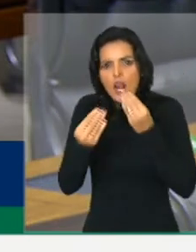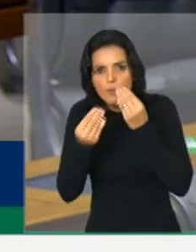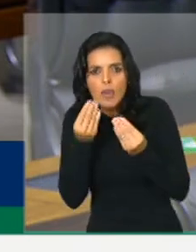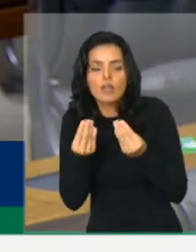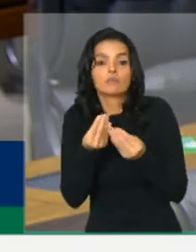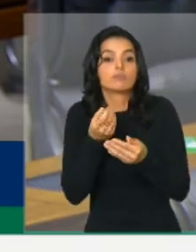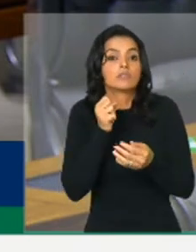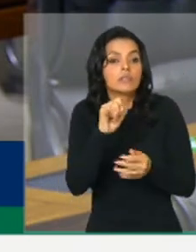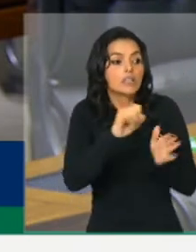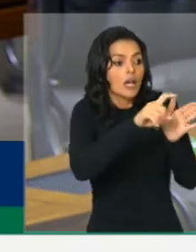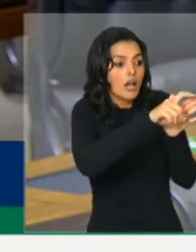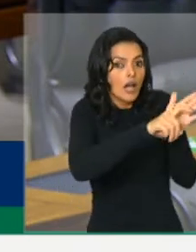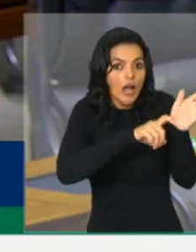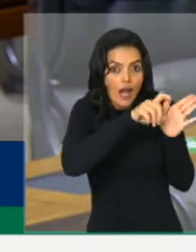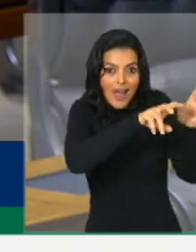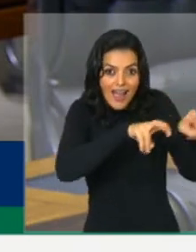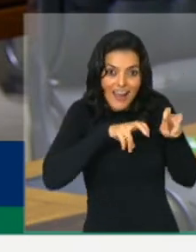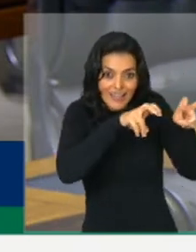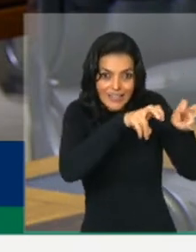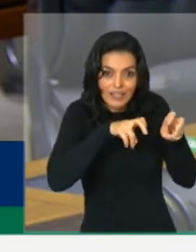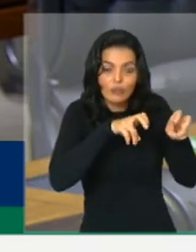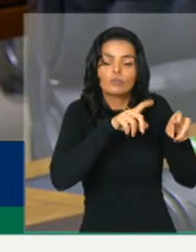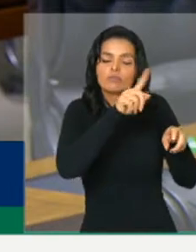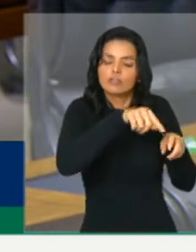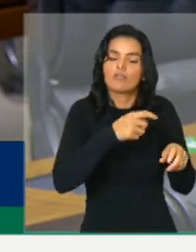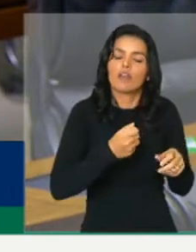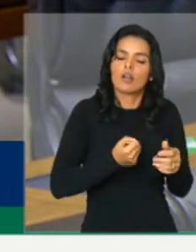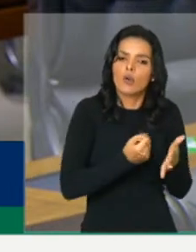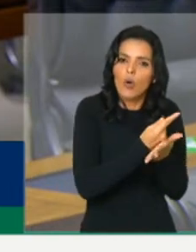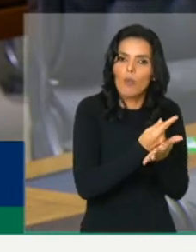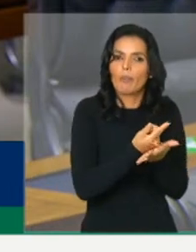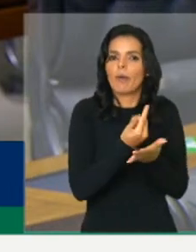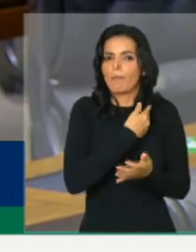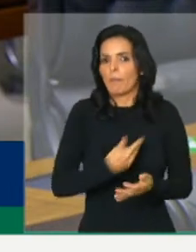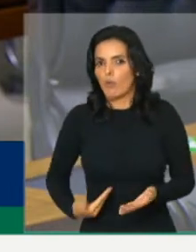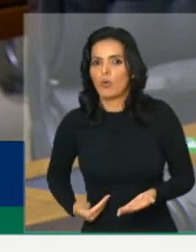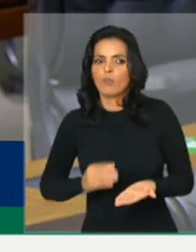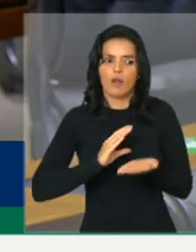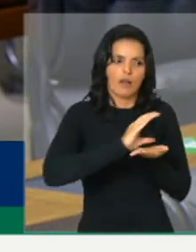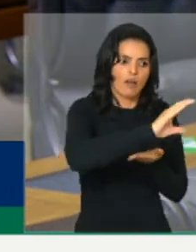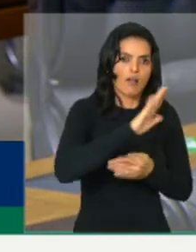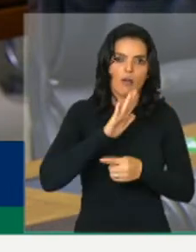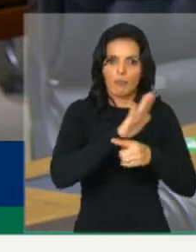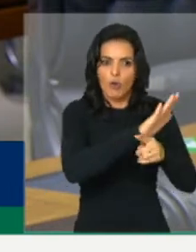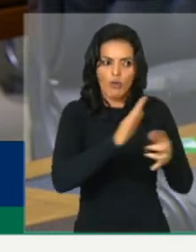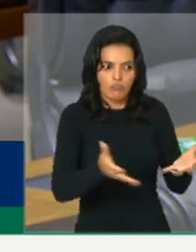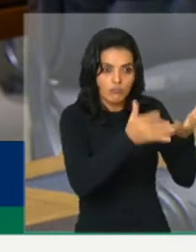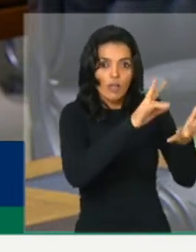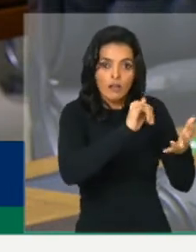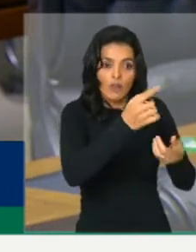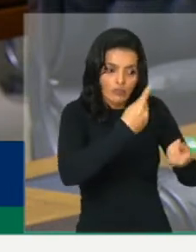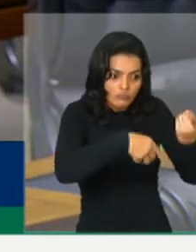PUDESSEM ESTAR NA PAUTA-- -- [PRESIDENTE]: DEPUTADO BOHN GASS, COM TODO RESPEITO QUE TENHO A VOSSA EXCELÊNCIA, COM TODO RESPEITO, ISSO NÃO É UMA QUESTÃO DE ORDEM. ISSO